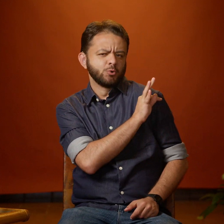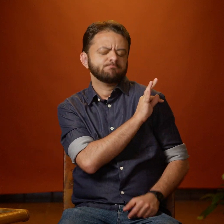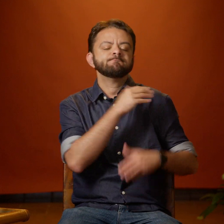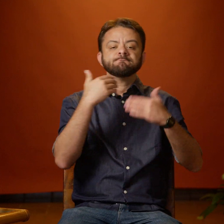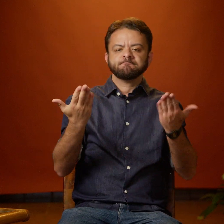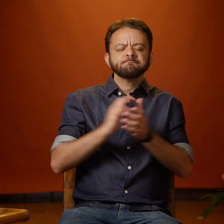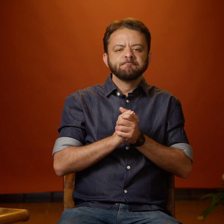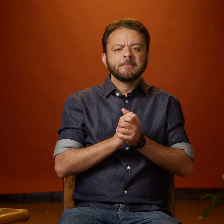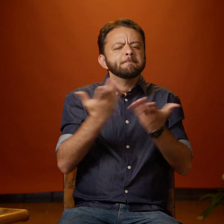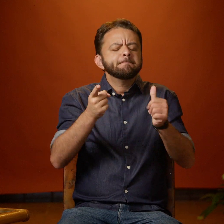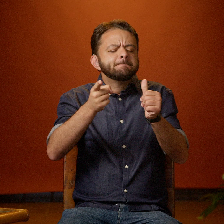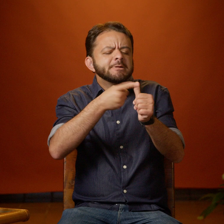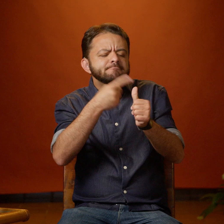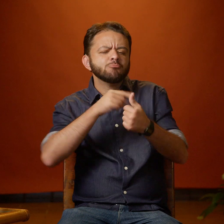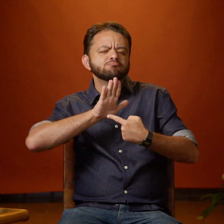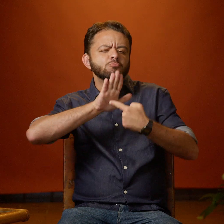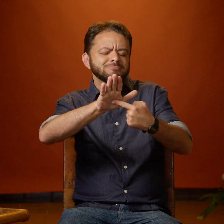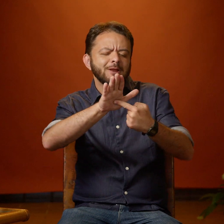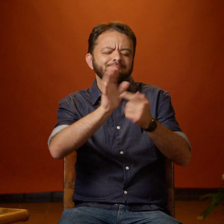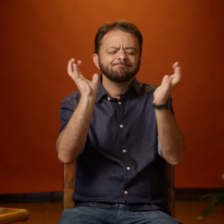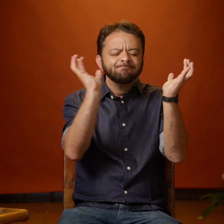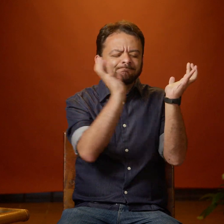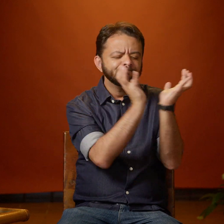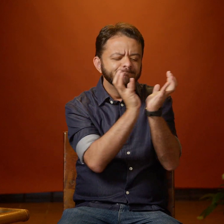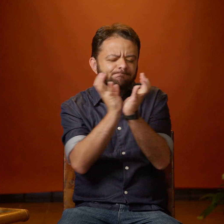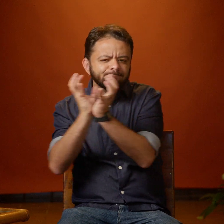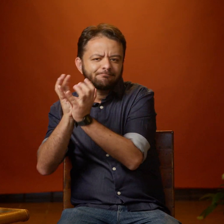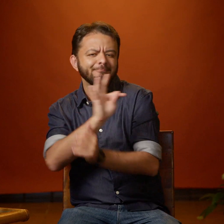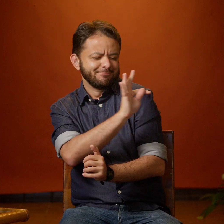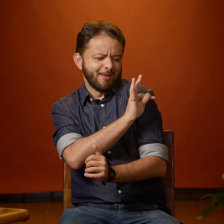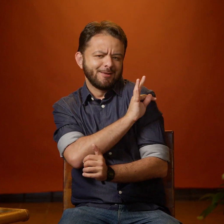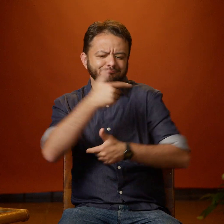Primeiro, falar sobre os grupos técnicos da legenda